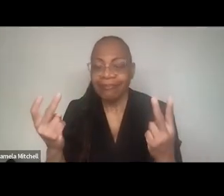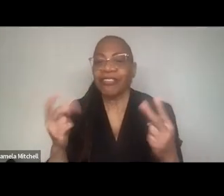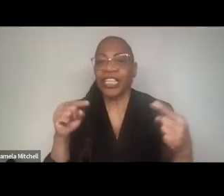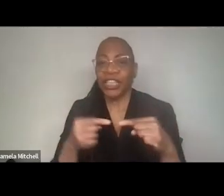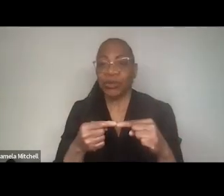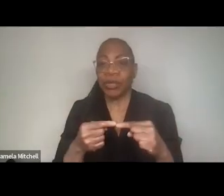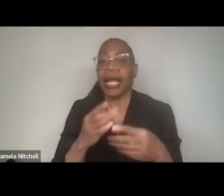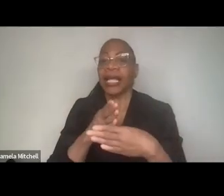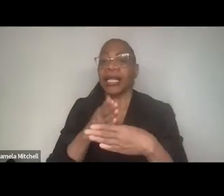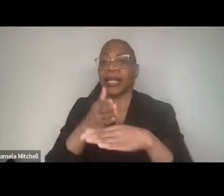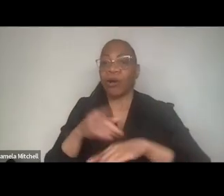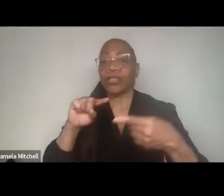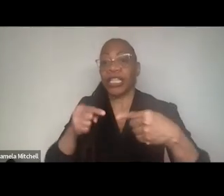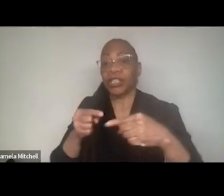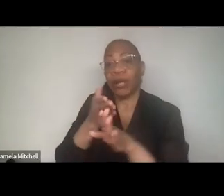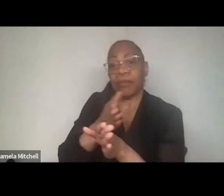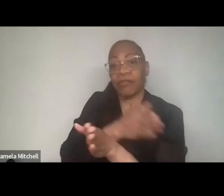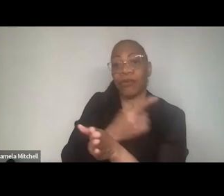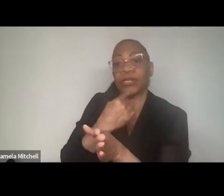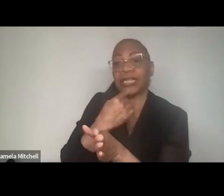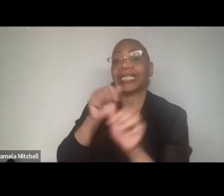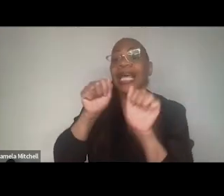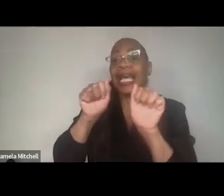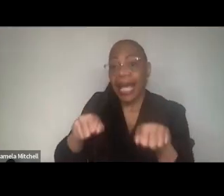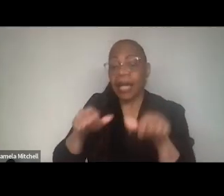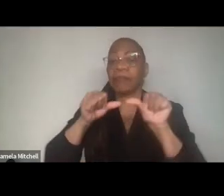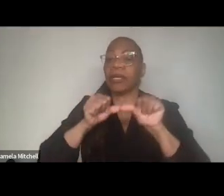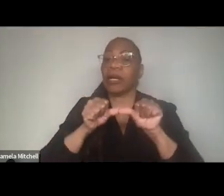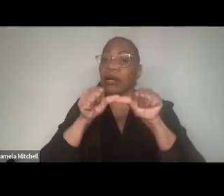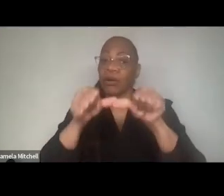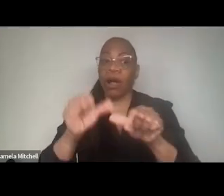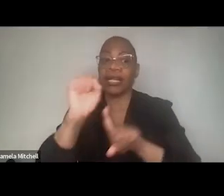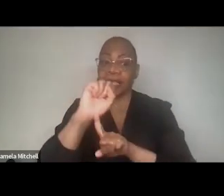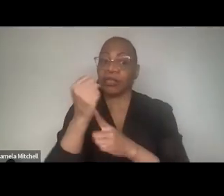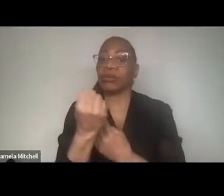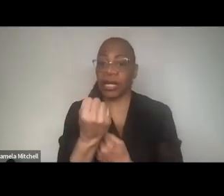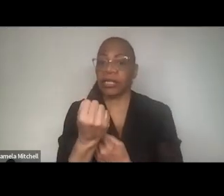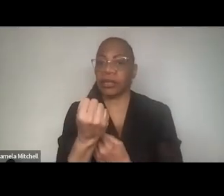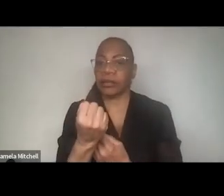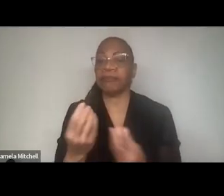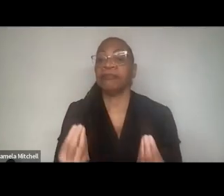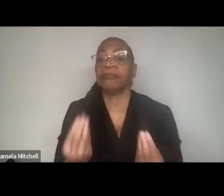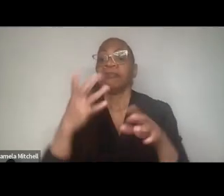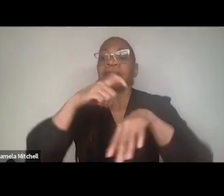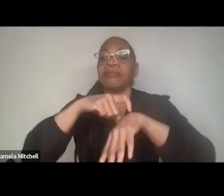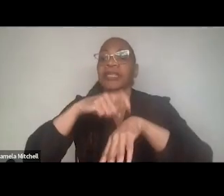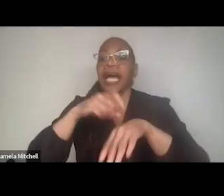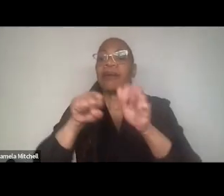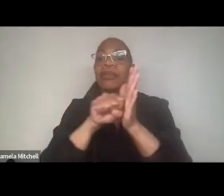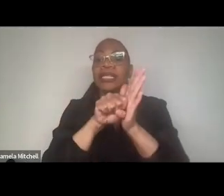y, como mencioné antes, puede ser una condición crónica. A menudo, los síntomas relacionados con la lesión cerebral